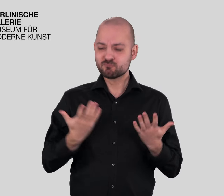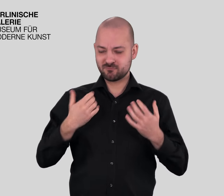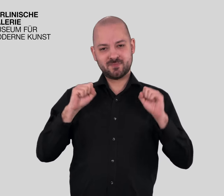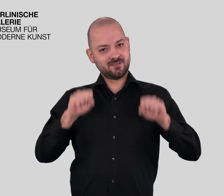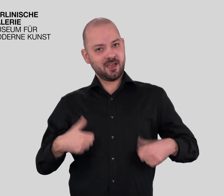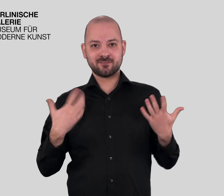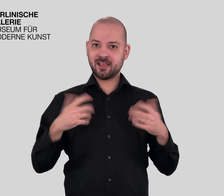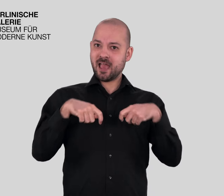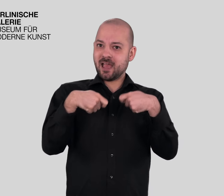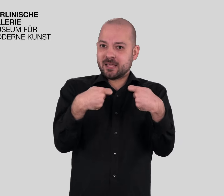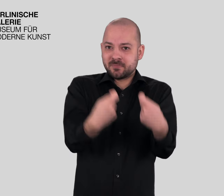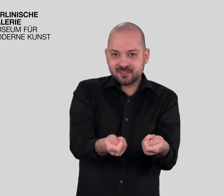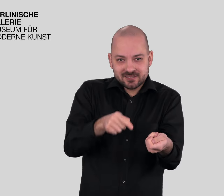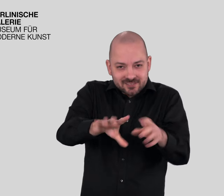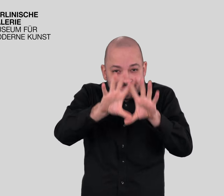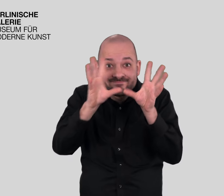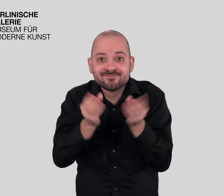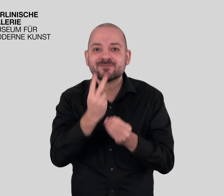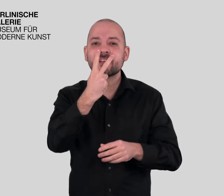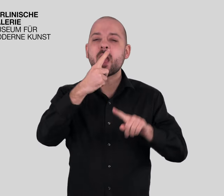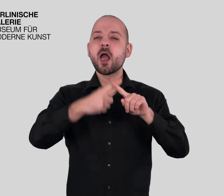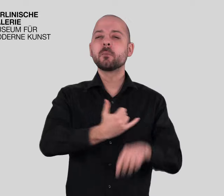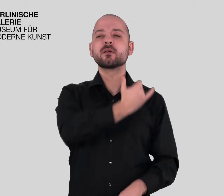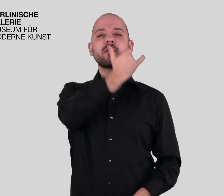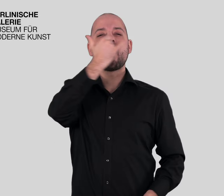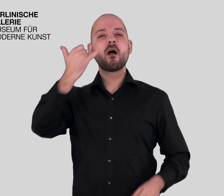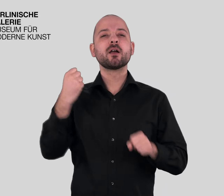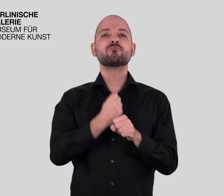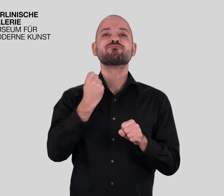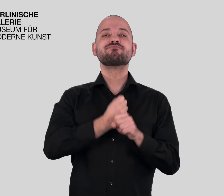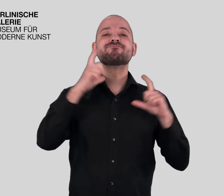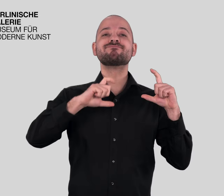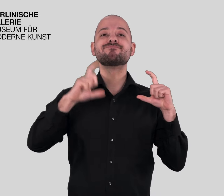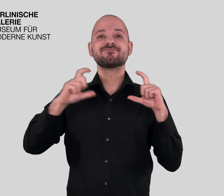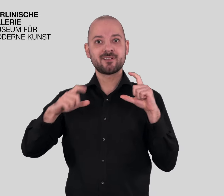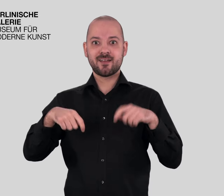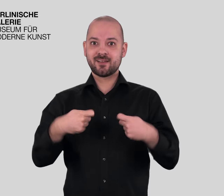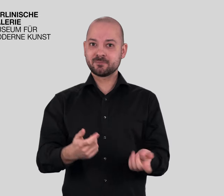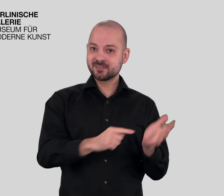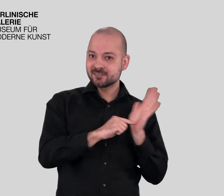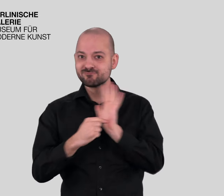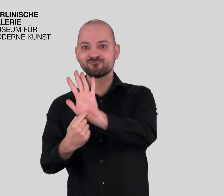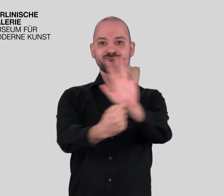Wir können nun das Ergebnis einer 2,5 Jahre dauernden Arbeit bewundern: